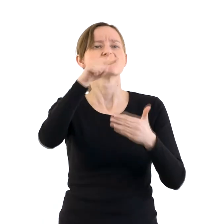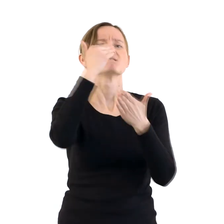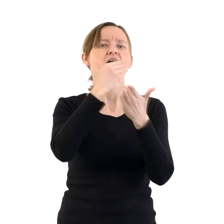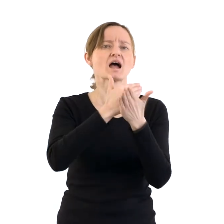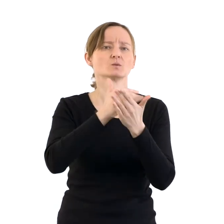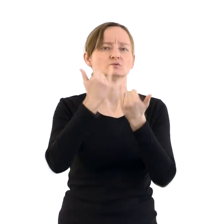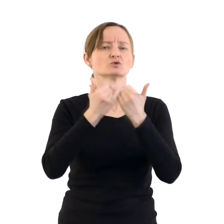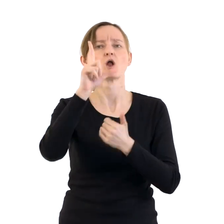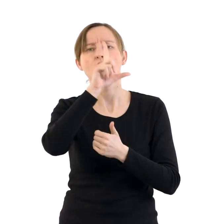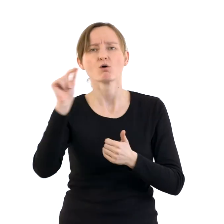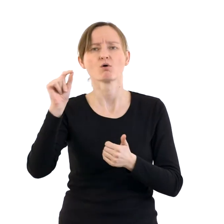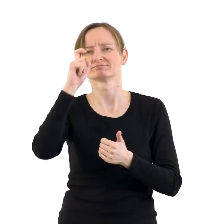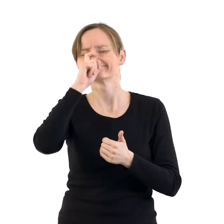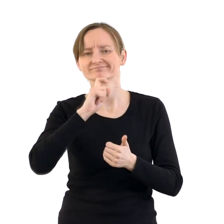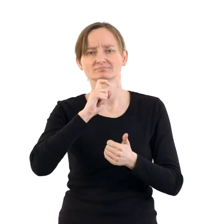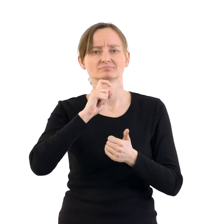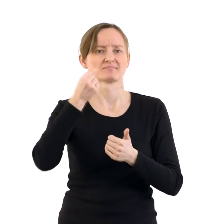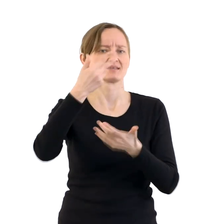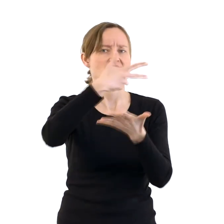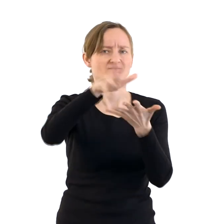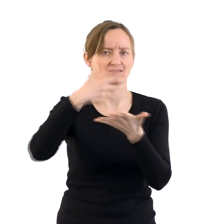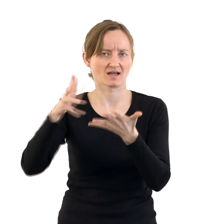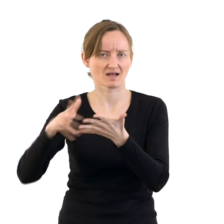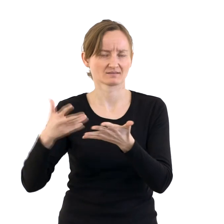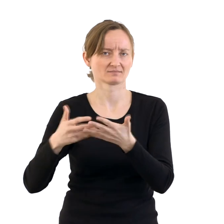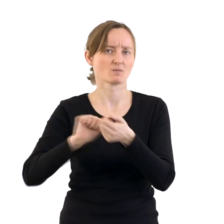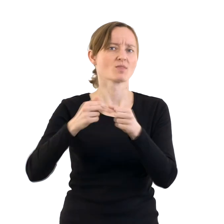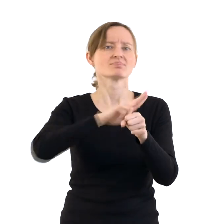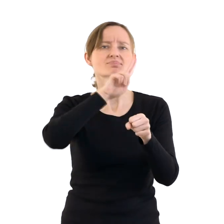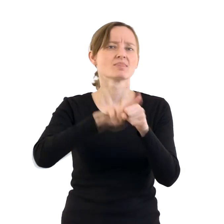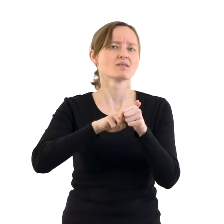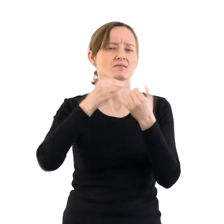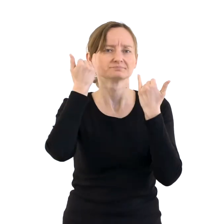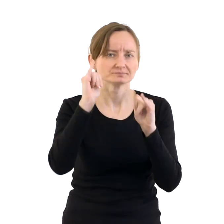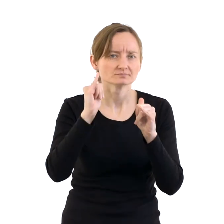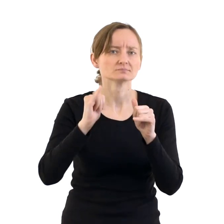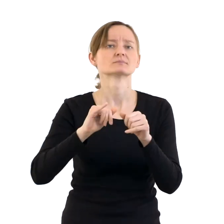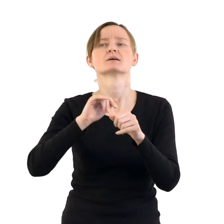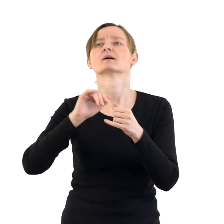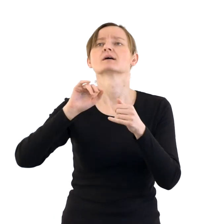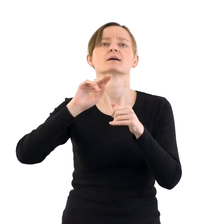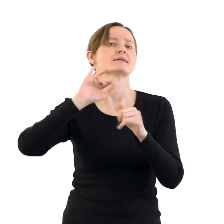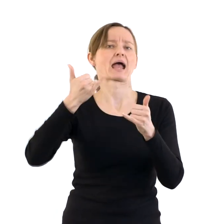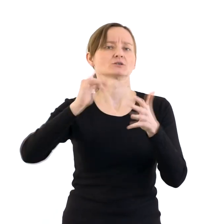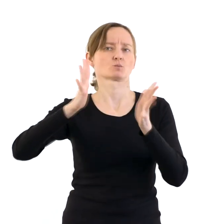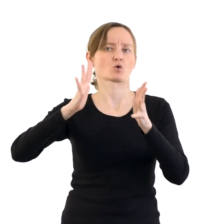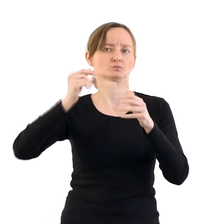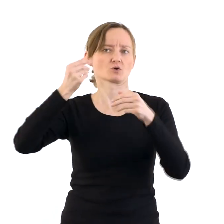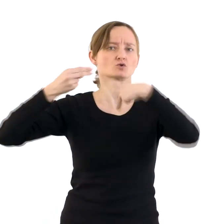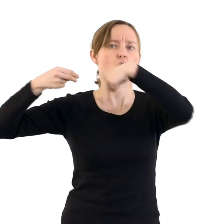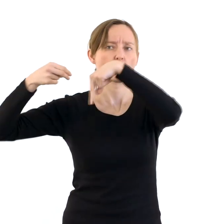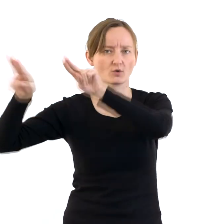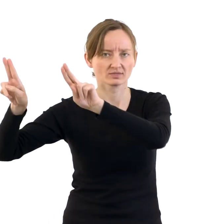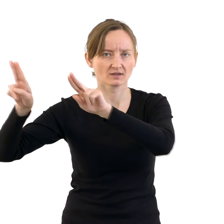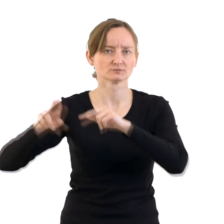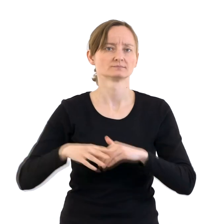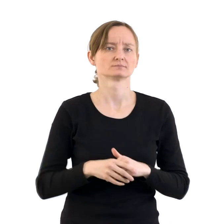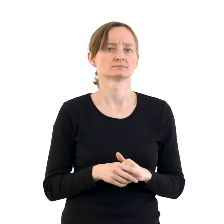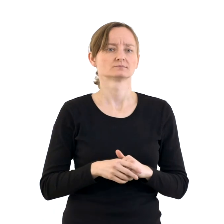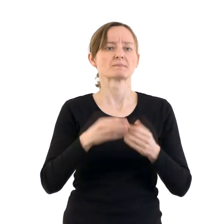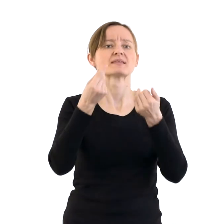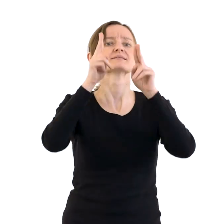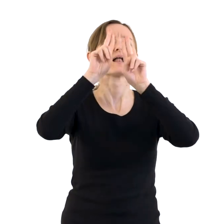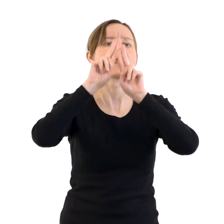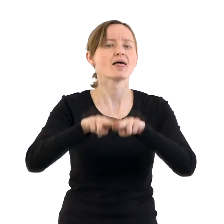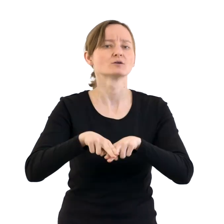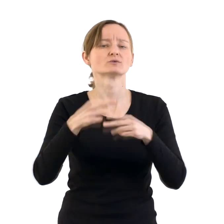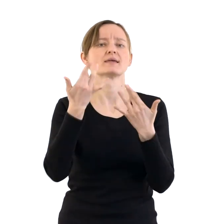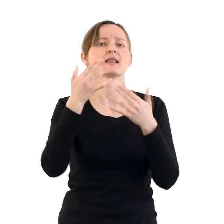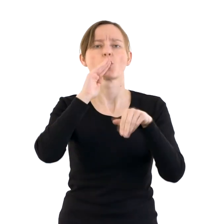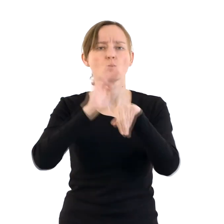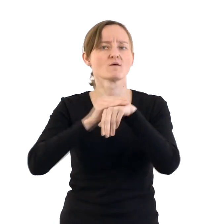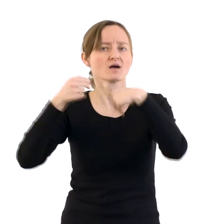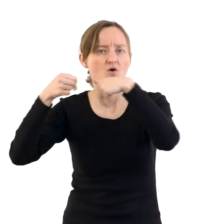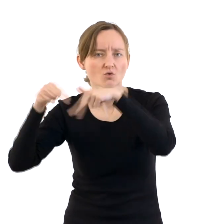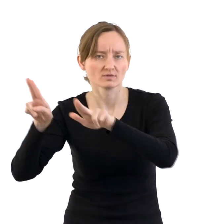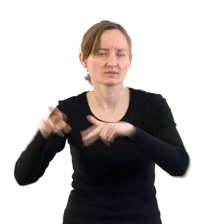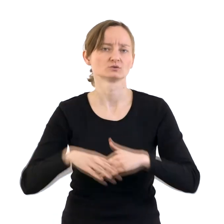warunki i terminy zwrotu środków nieprawidłowo wykorzystanych (np. wydatki źle zrobione, błędne terminy).